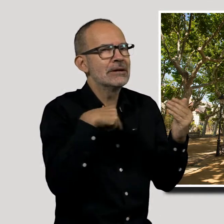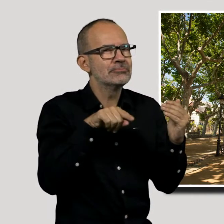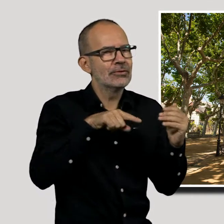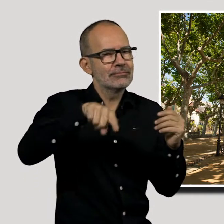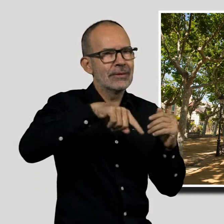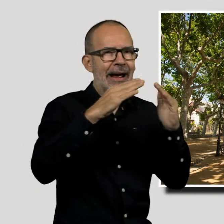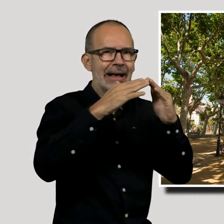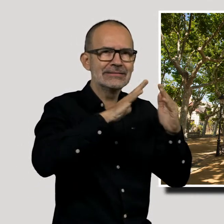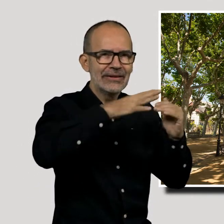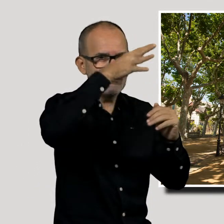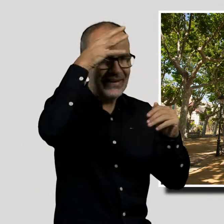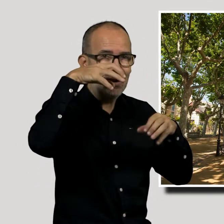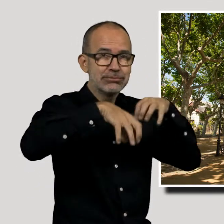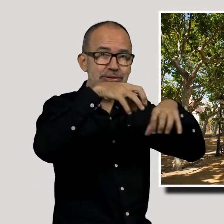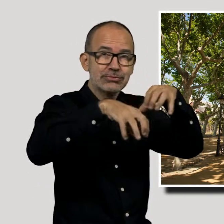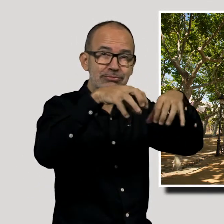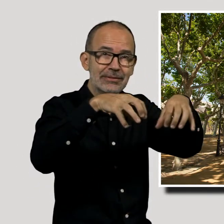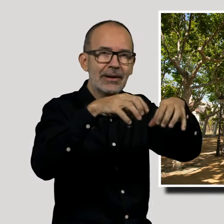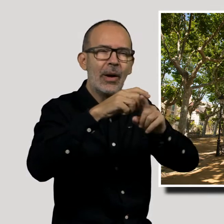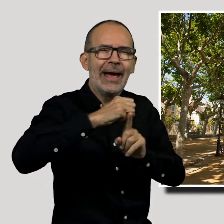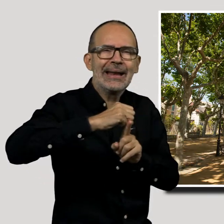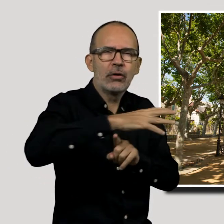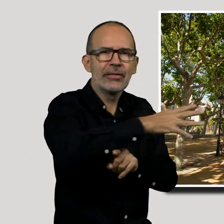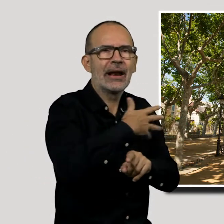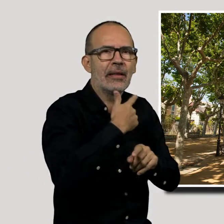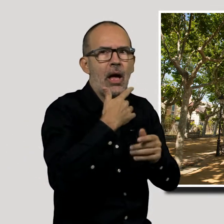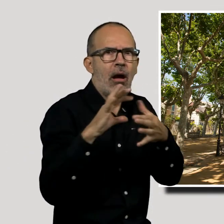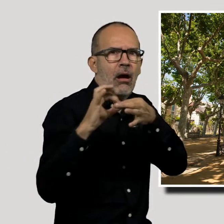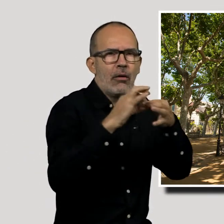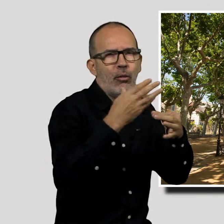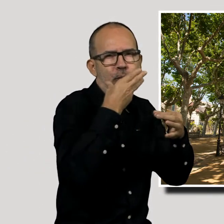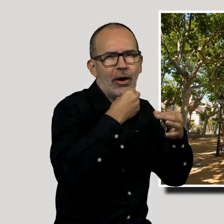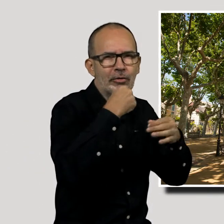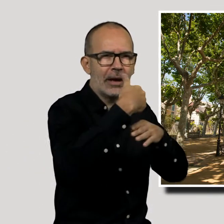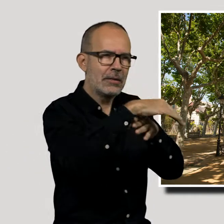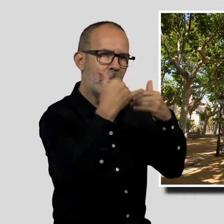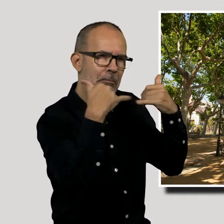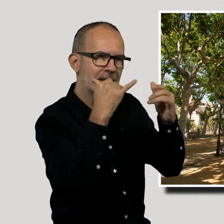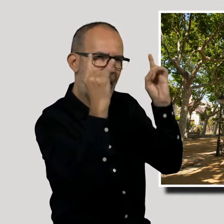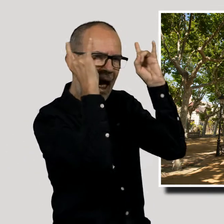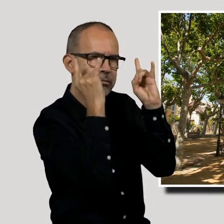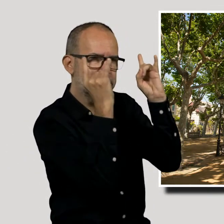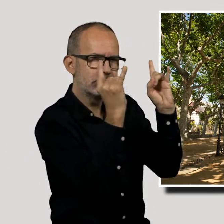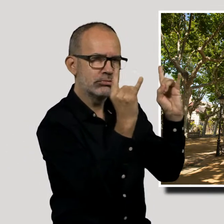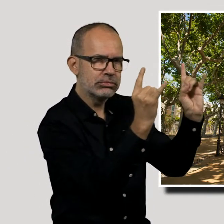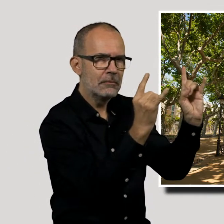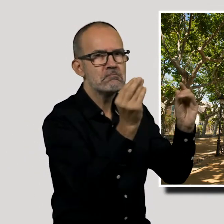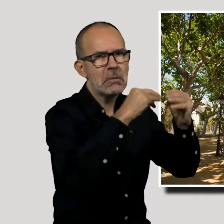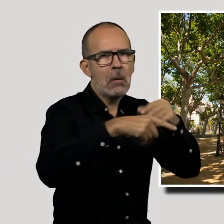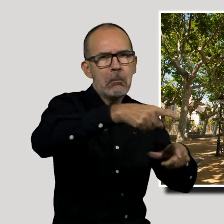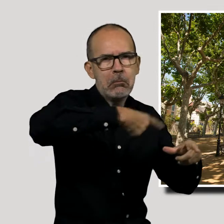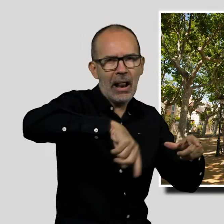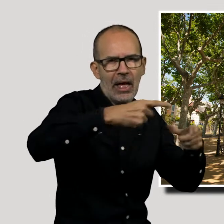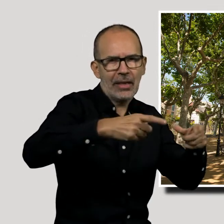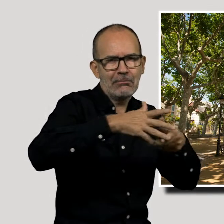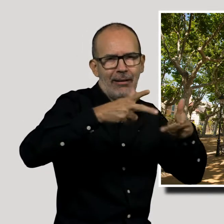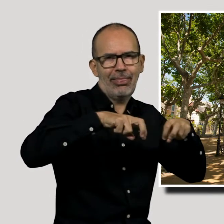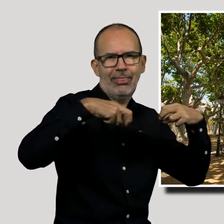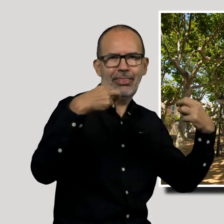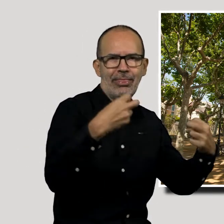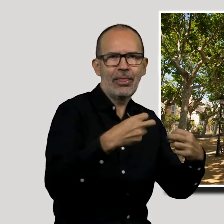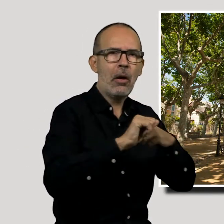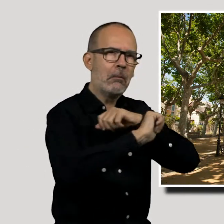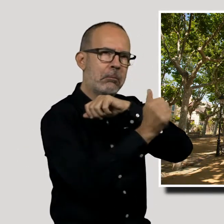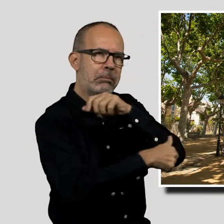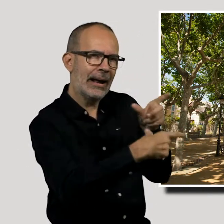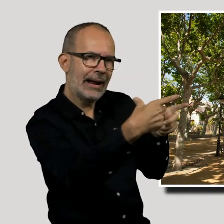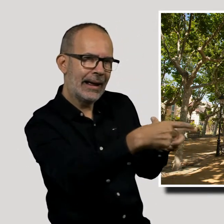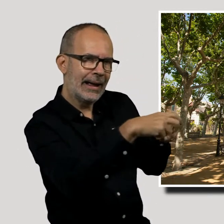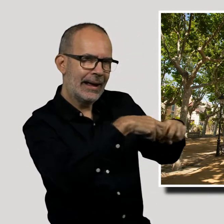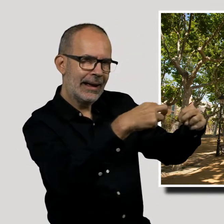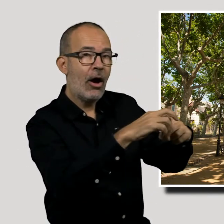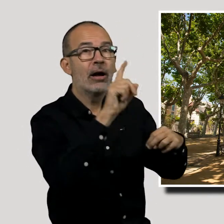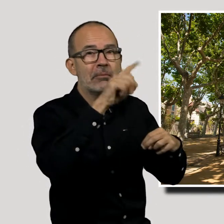amb l'obertura de passeigs arbrats, places i parcs i l’arranjament de les fonts.